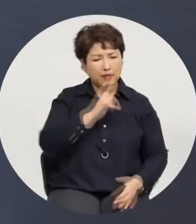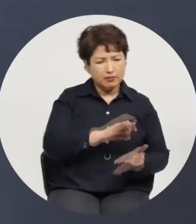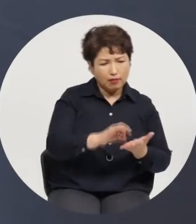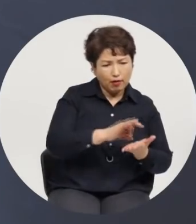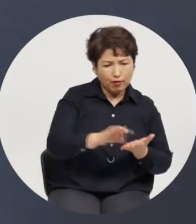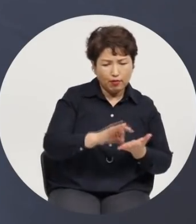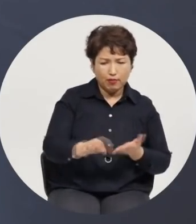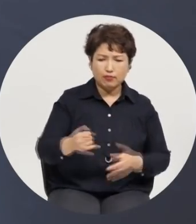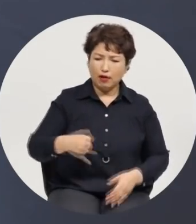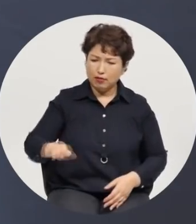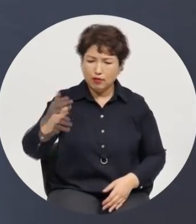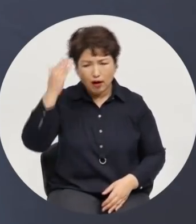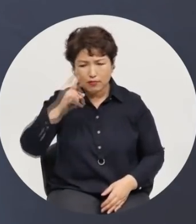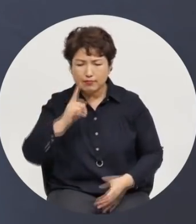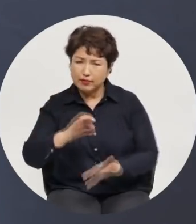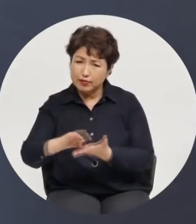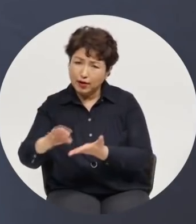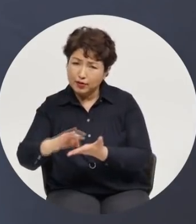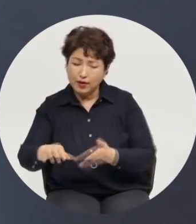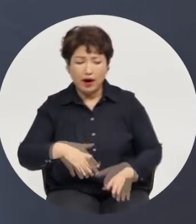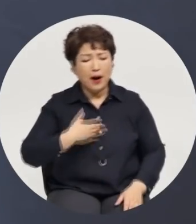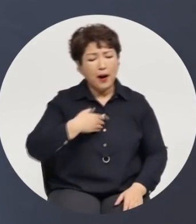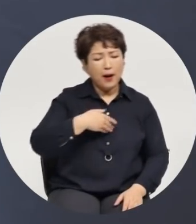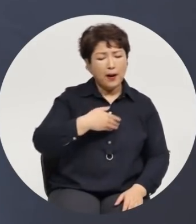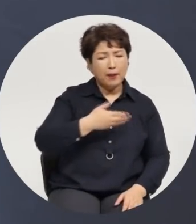내가 밥을 먹으니까 아이도 따라서 밥을 먹듯이